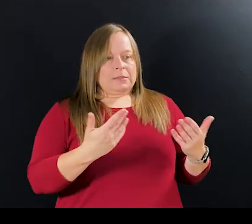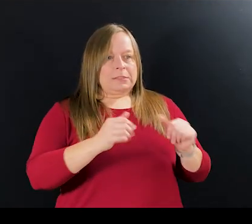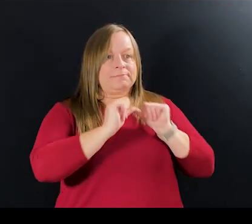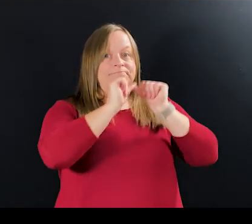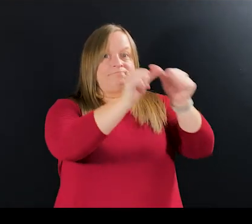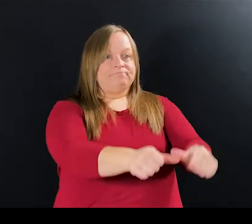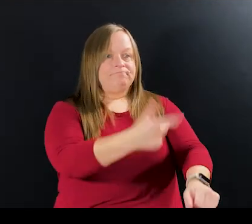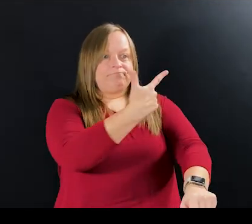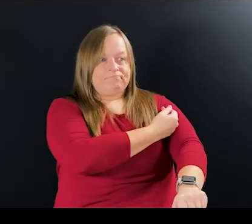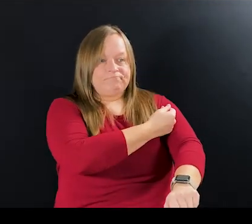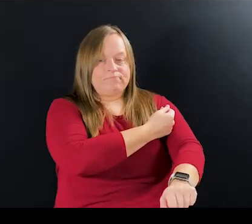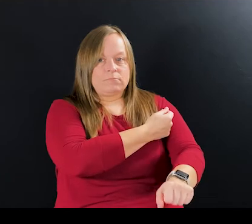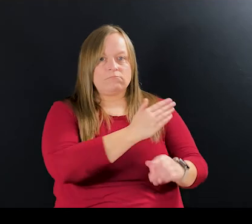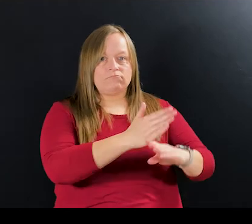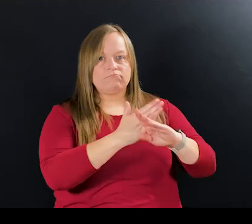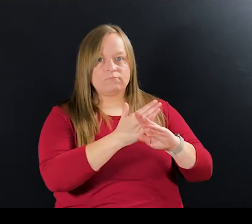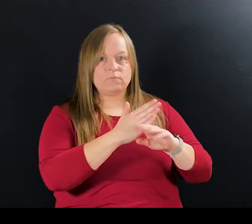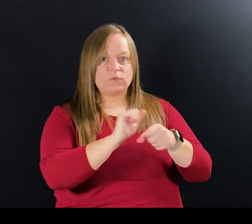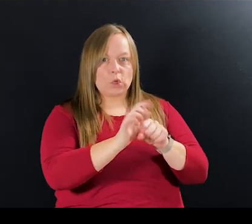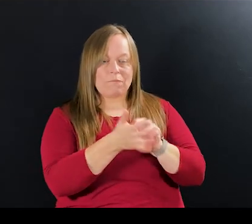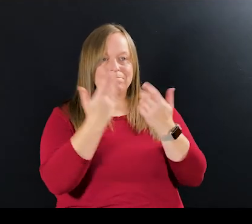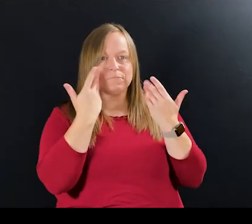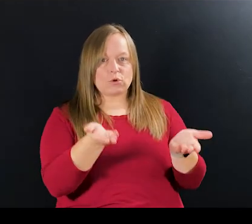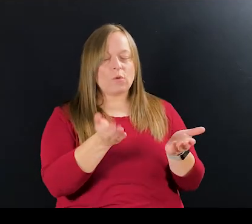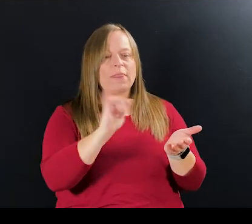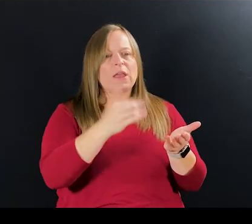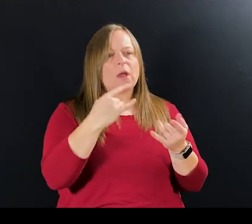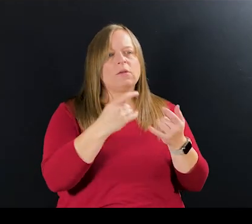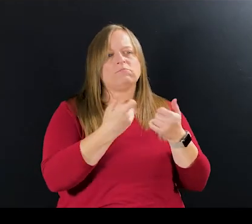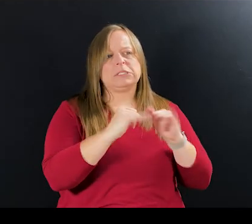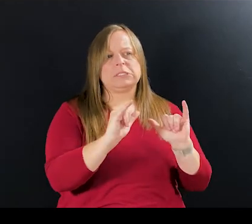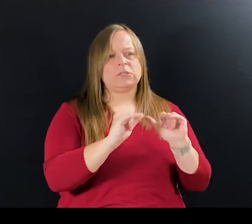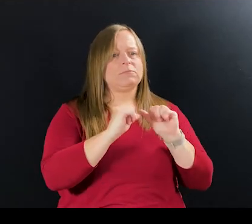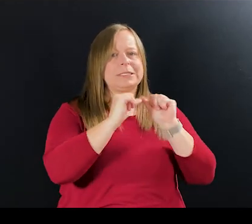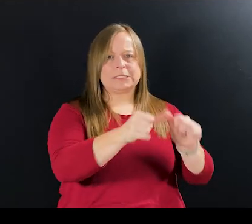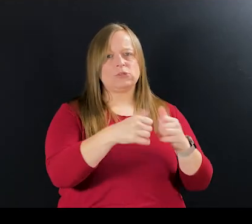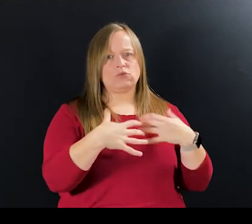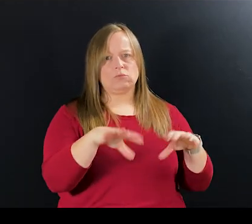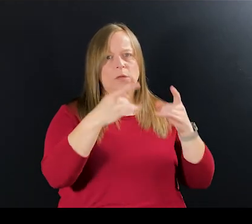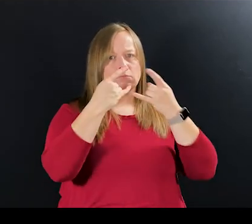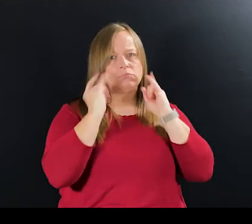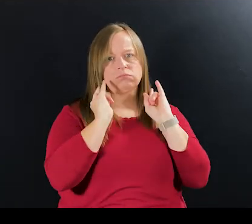cuánto tiempo dura la inmunidad después de la vacunación. Es por eso que se debe seguir usando una máscara,